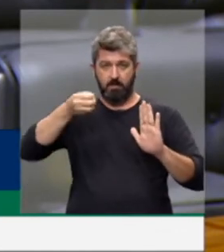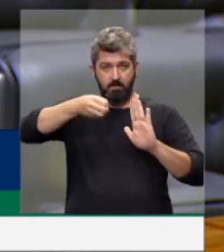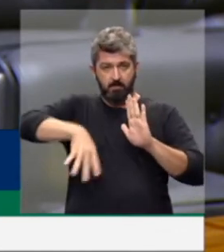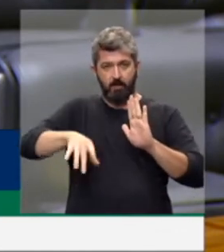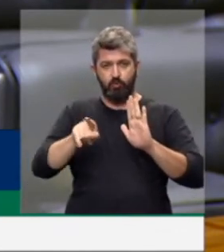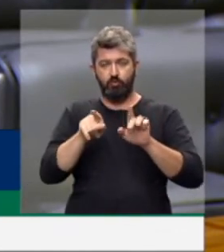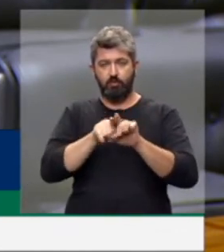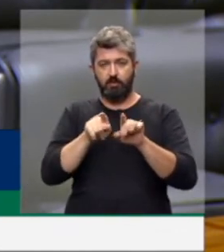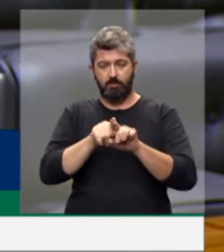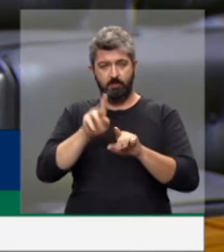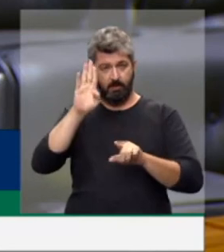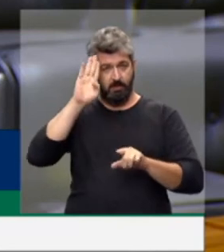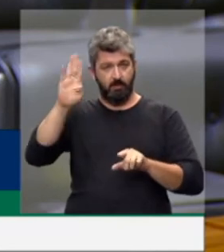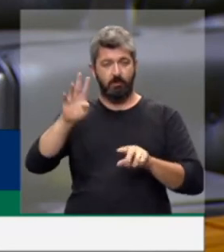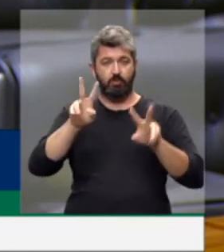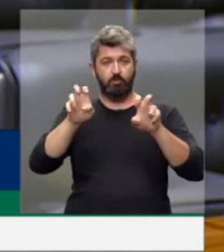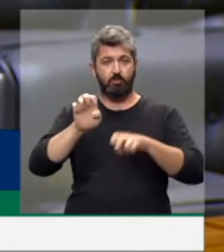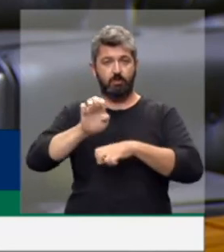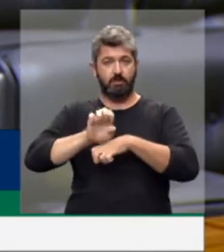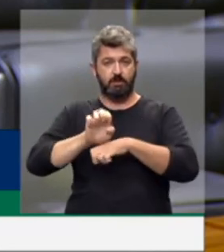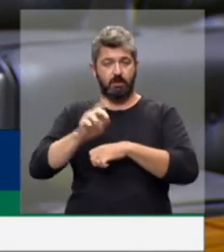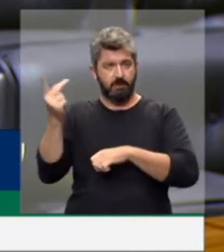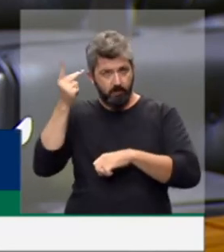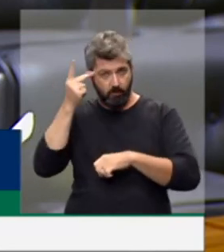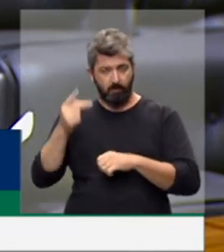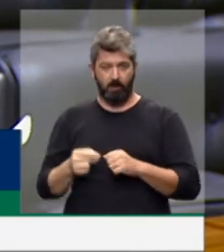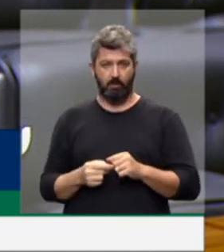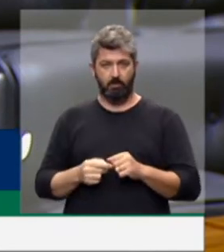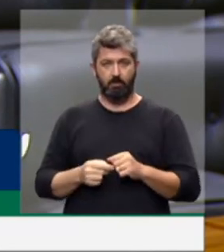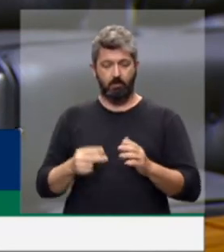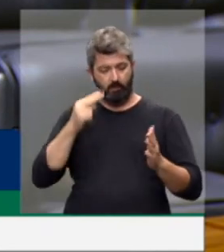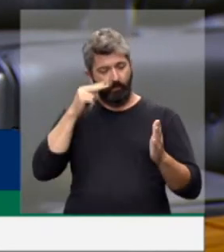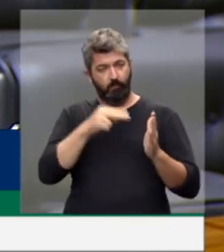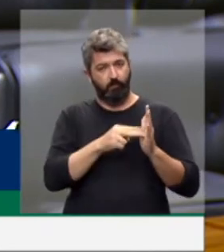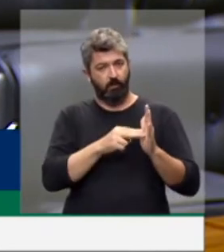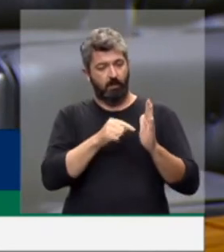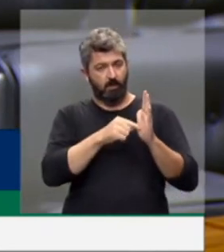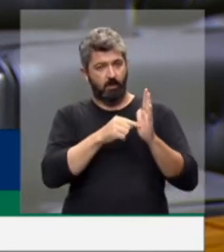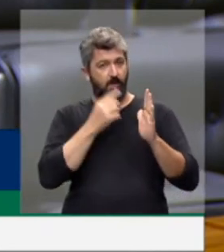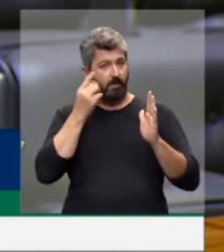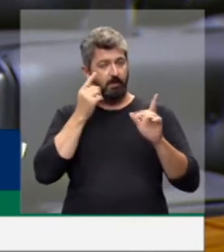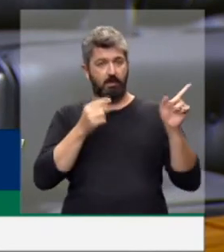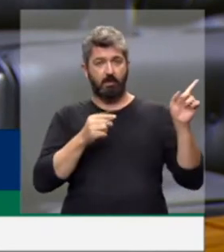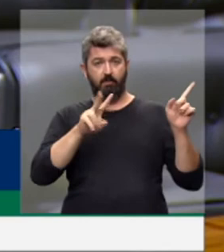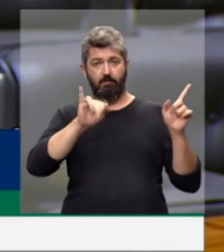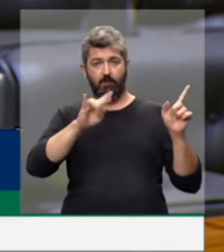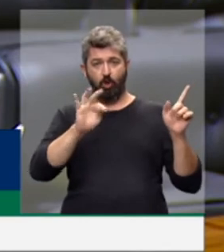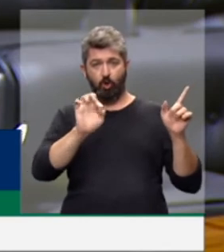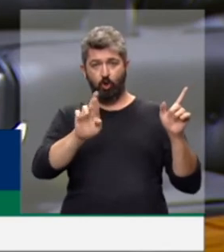DEIXAR DE REGISTRAR DENTRO DO ÂMBITO DESSA MEDIDA PROVISÓRIA RETROCESSOS E PREJUÍZOS ESPECIALMENTE PARA O ESTADO DE SÃO PAULO, A GENTE VÊ COMO FOI COLOCADO